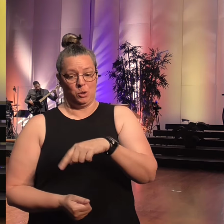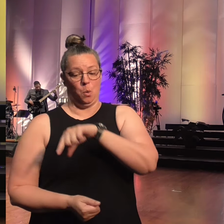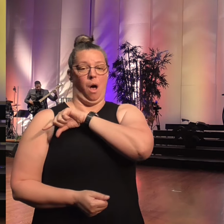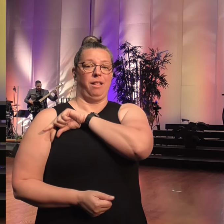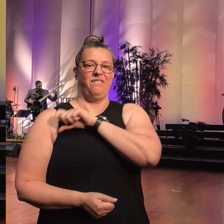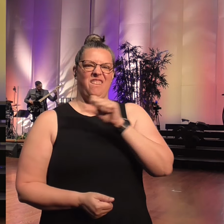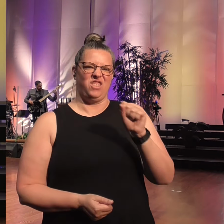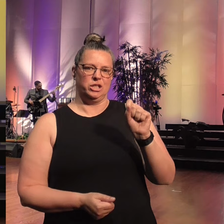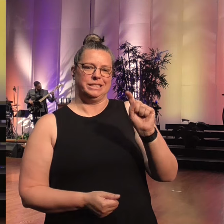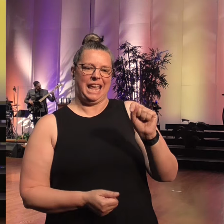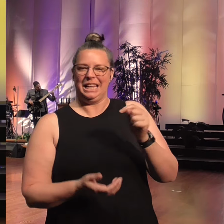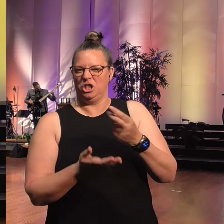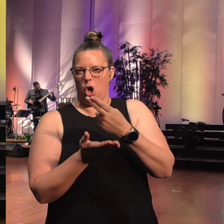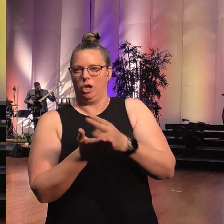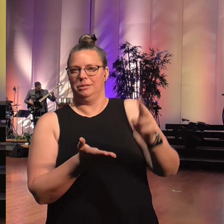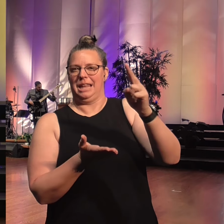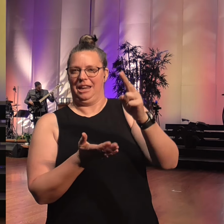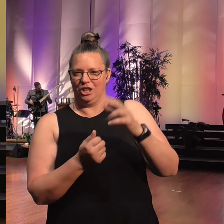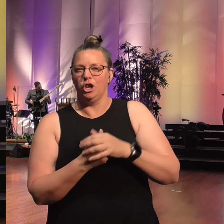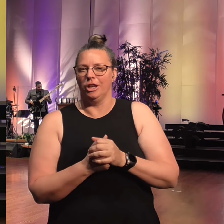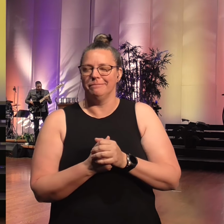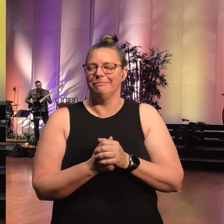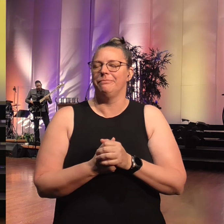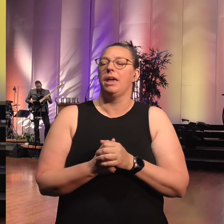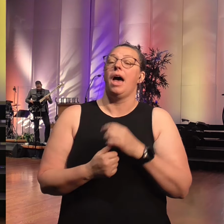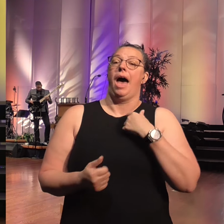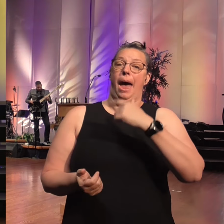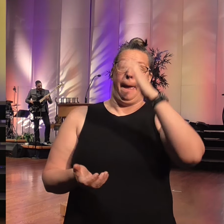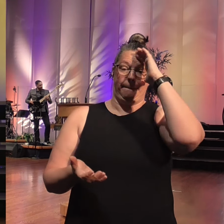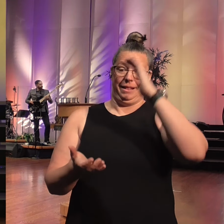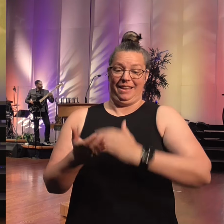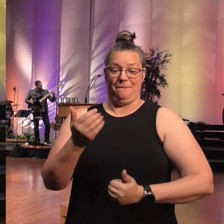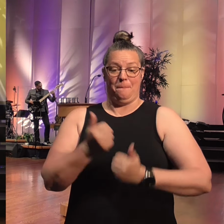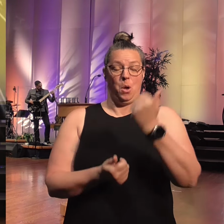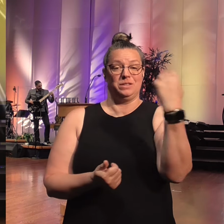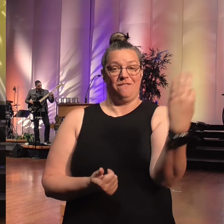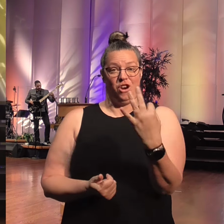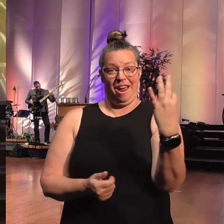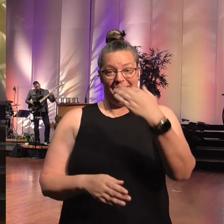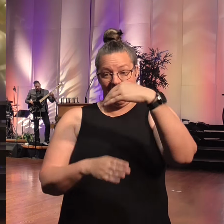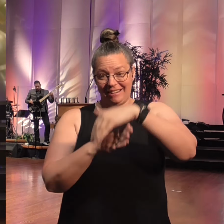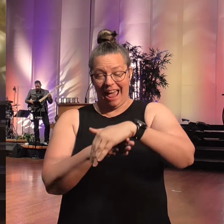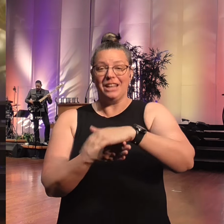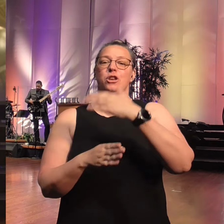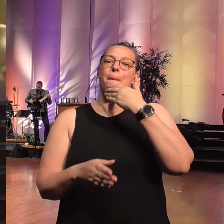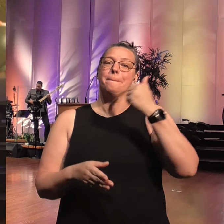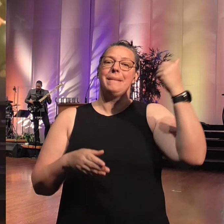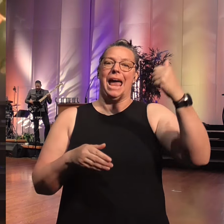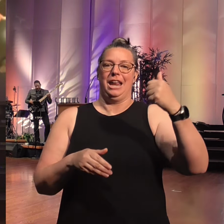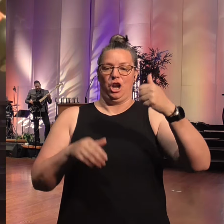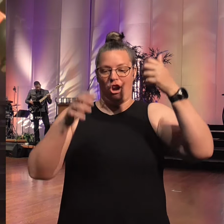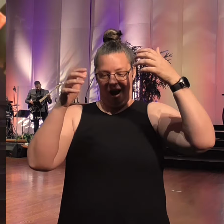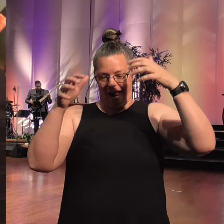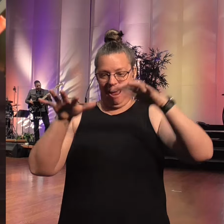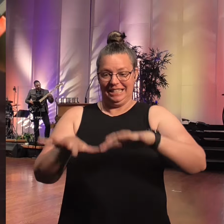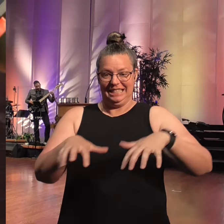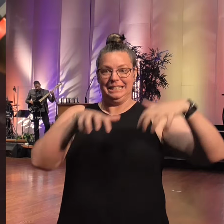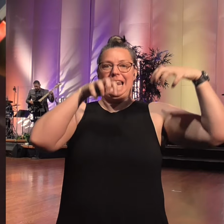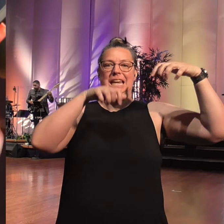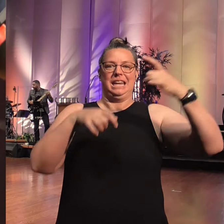para la santidad Creo que la mayoría de las noches de los viernes se ven mejor debajo de mí en un estadio para las luces